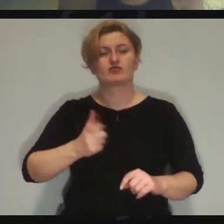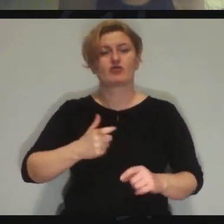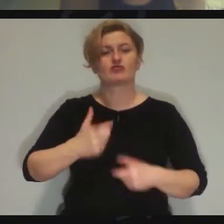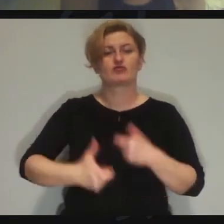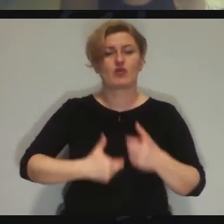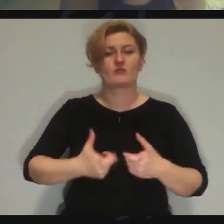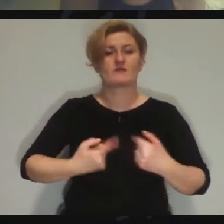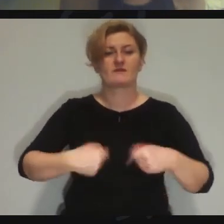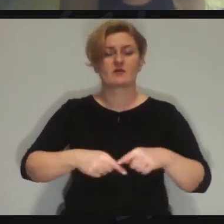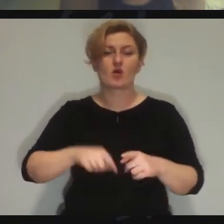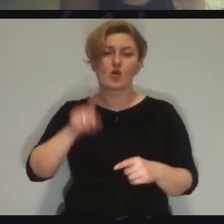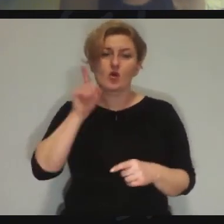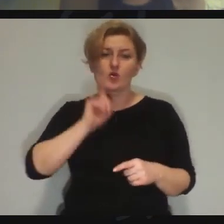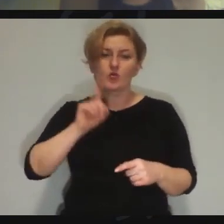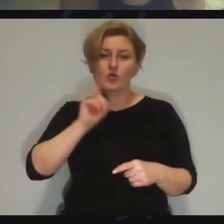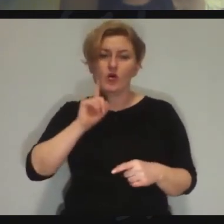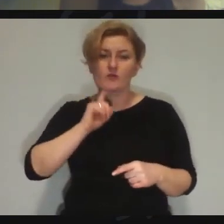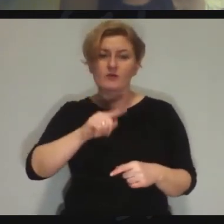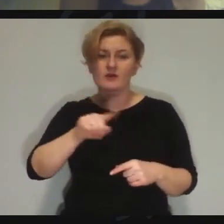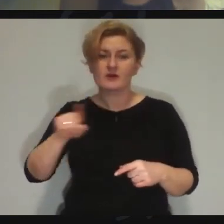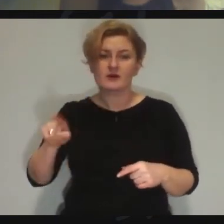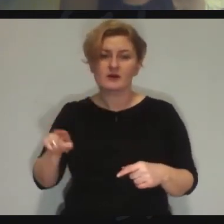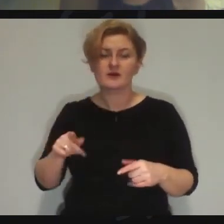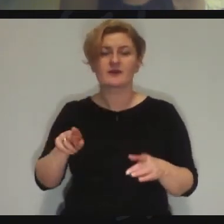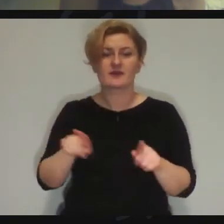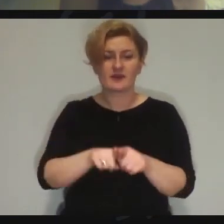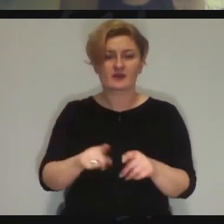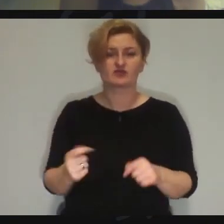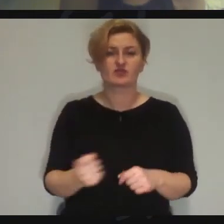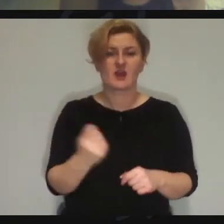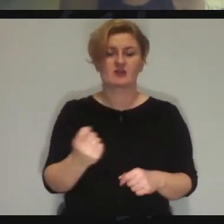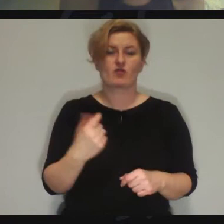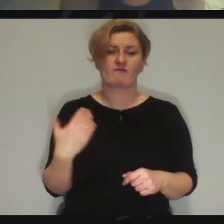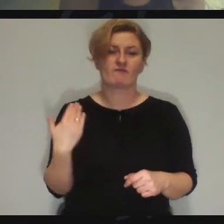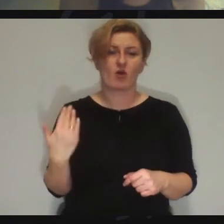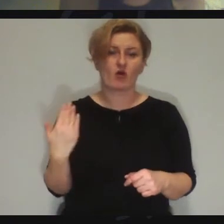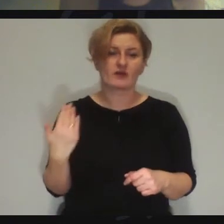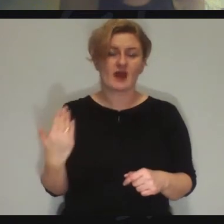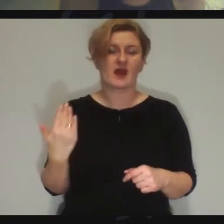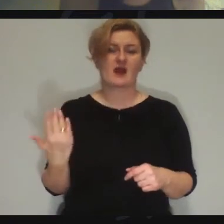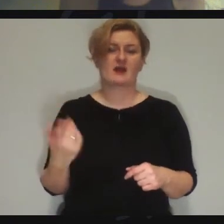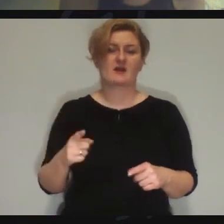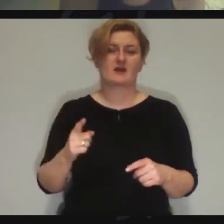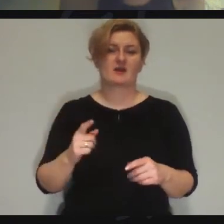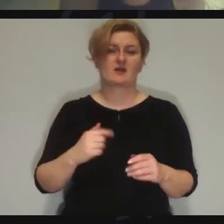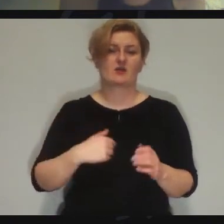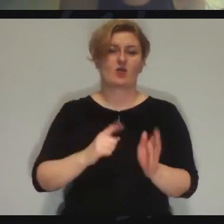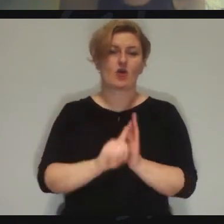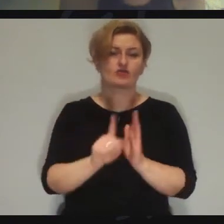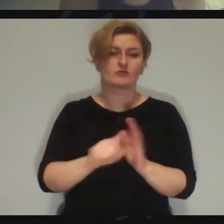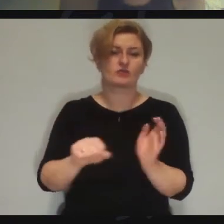Często chłopcy spoza Cyrkplozji chodzą na wolontariat, animują np. w przedszkolu,